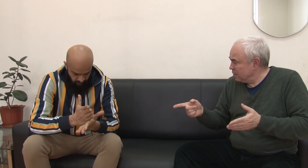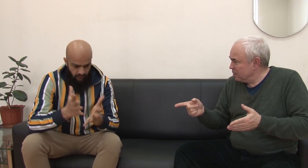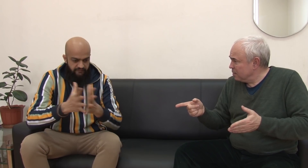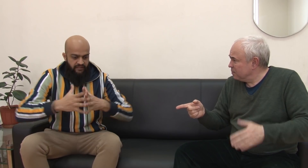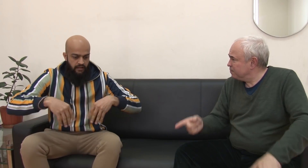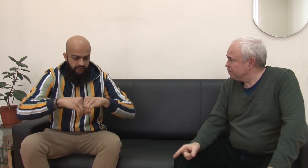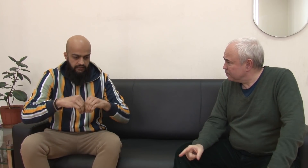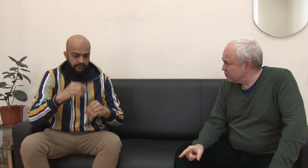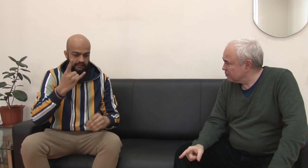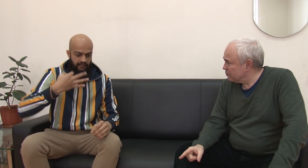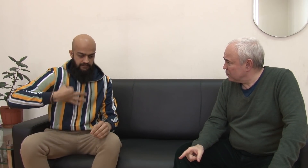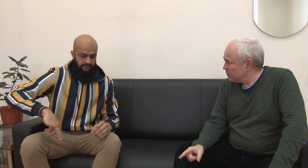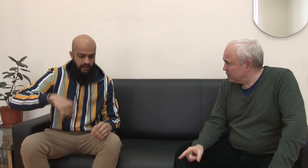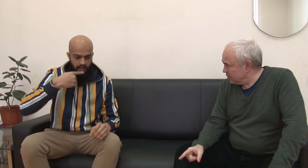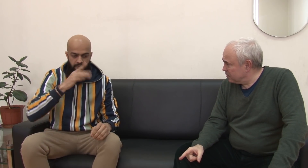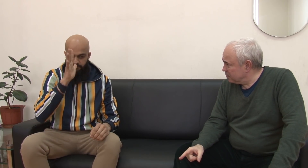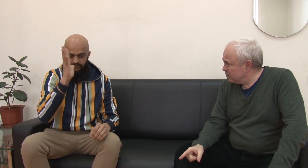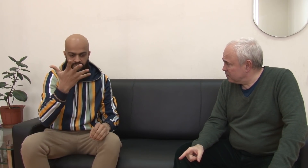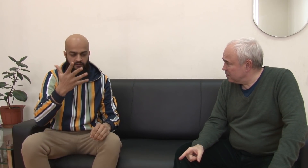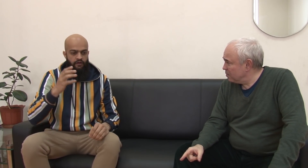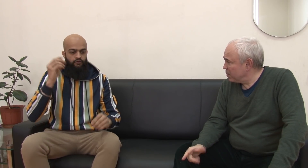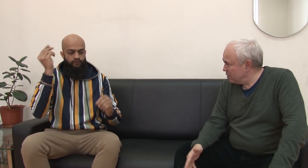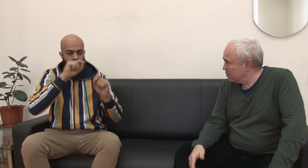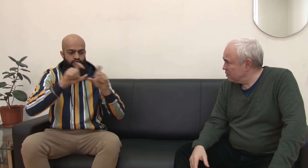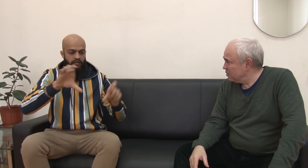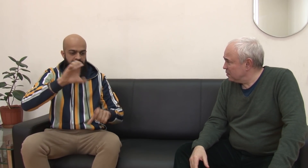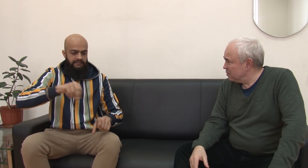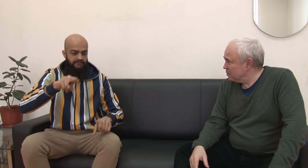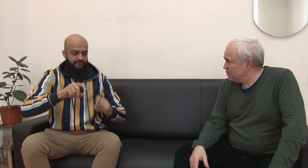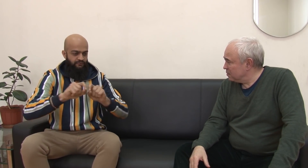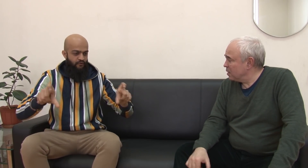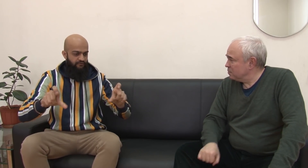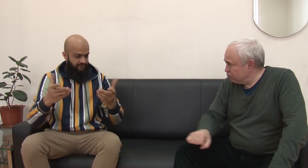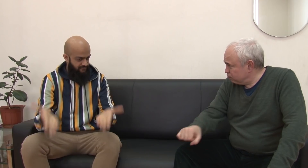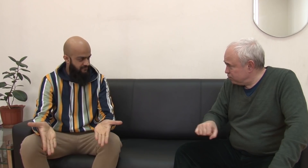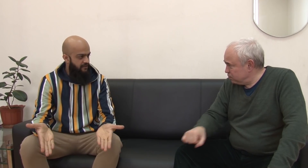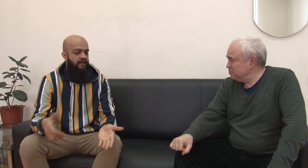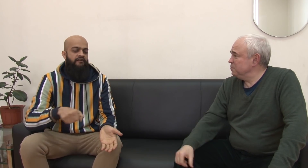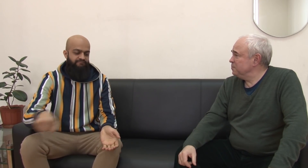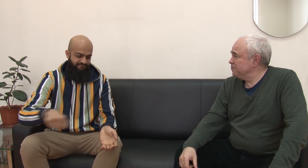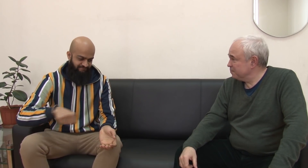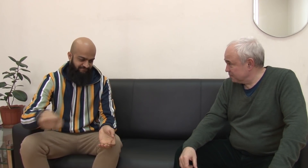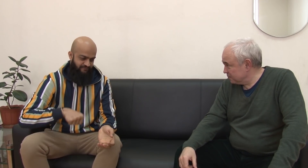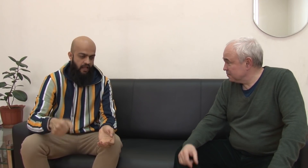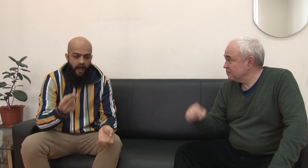Есть. Сыну пять лет, слышащий, ходит в детский сад.